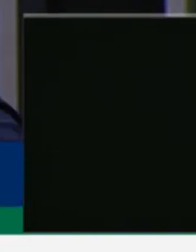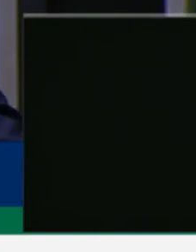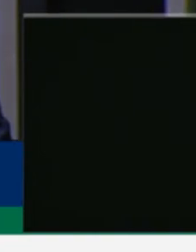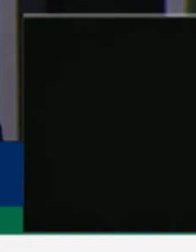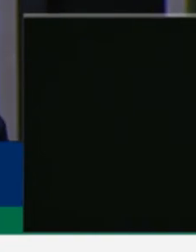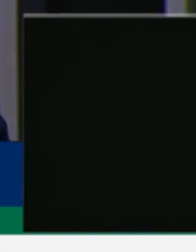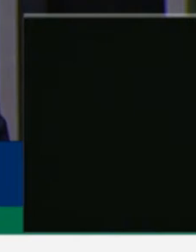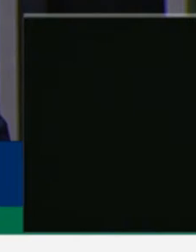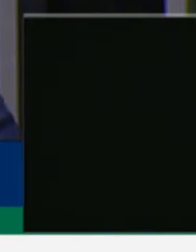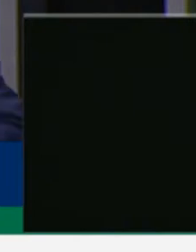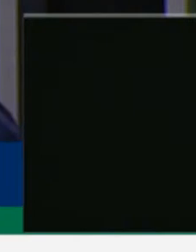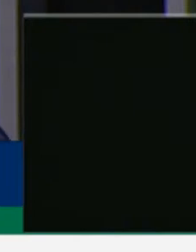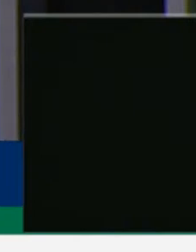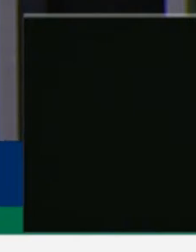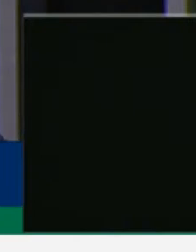DE AMAR MAS NOS ASSUSTA, LIGAR OS NOSSOS TELEJORNAIS E VER